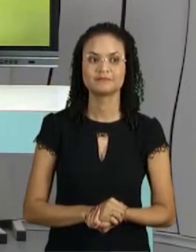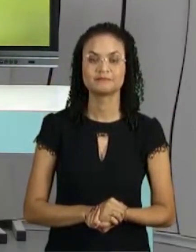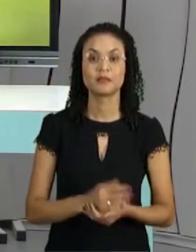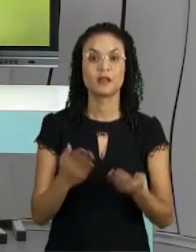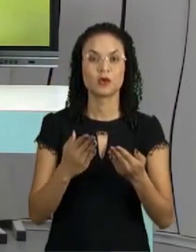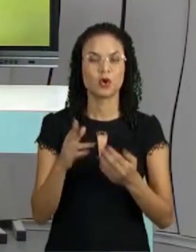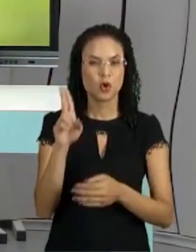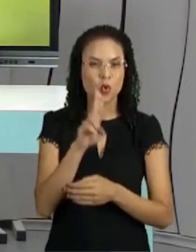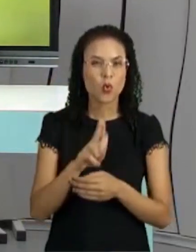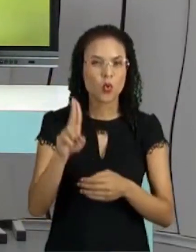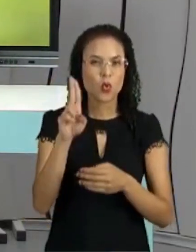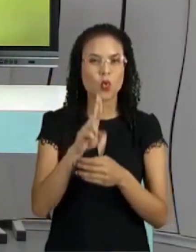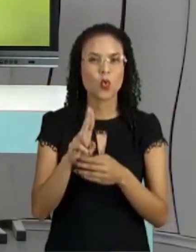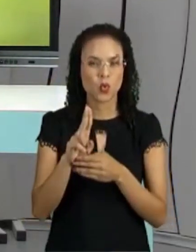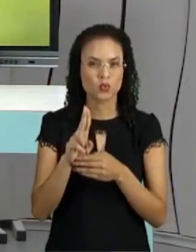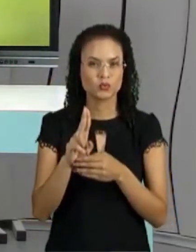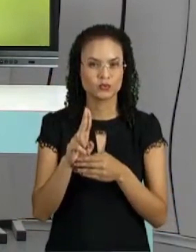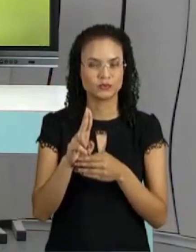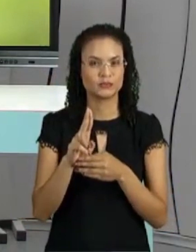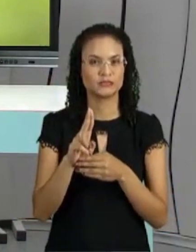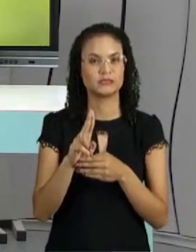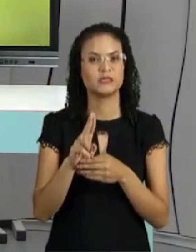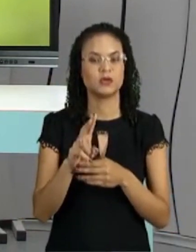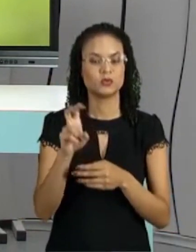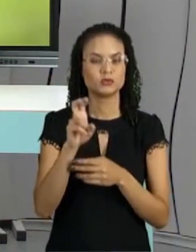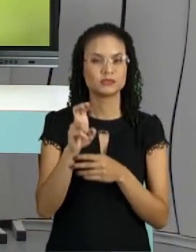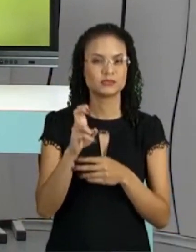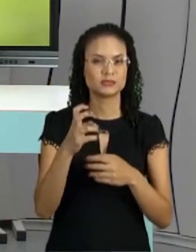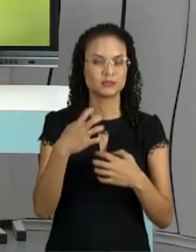sentidos. Você vai cheirar essa substância e tentar